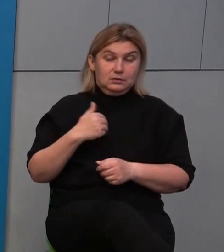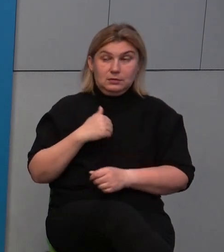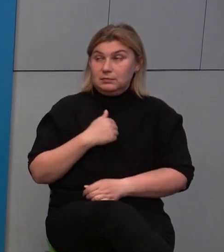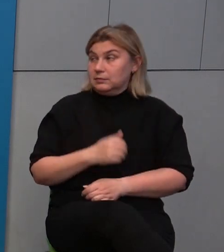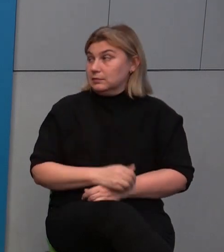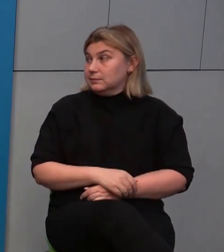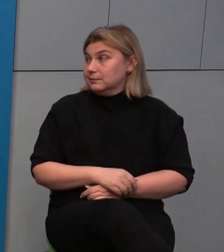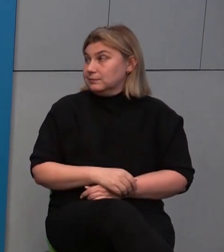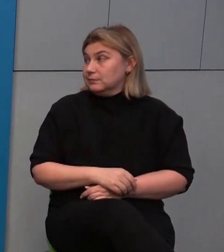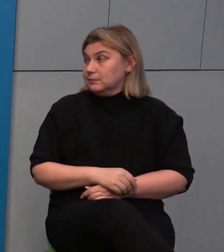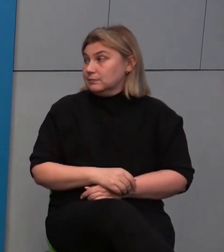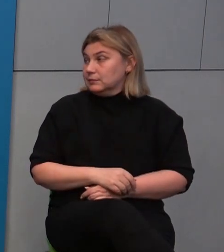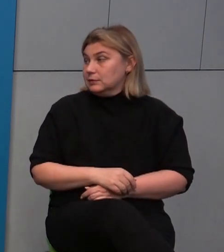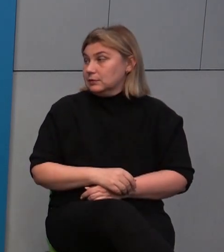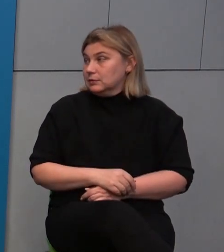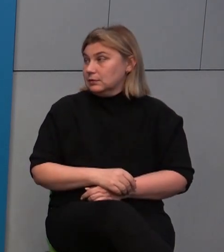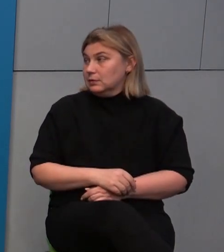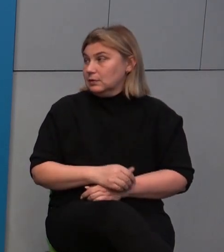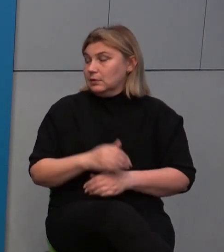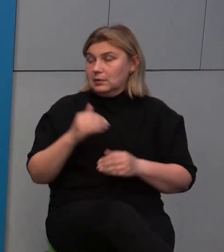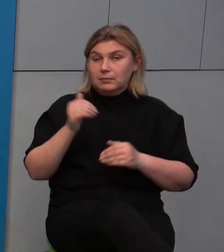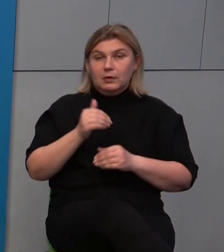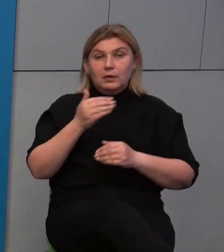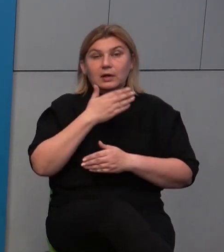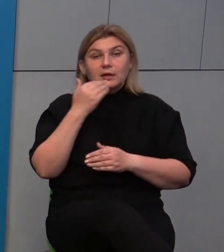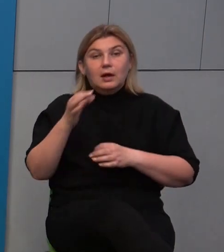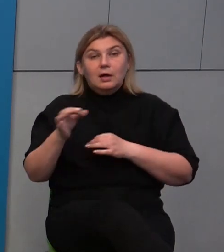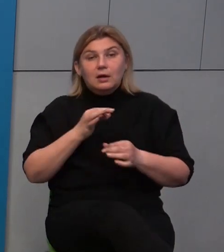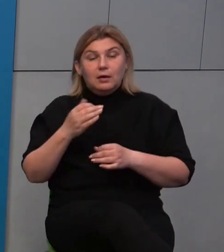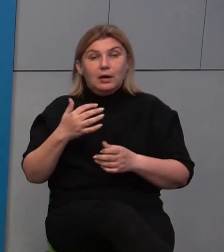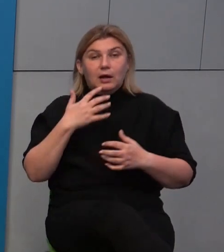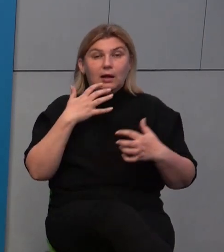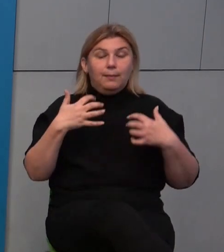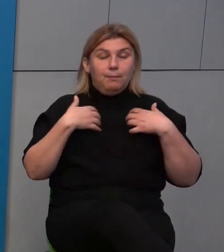Może nie ma historii, proszę państwa, może są tylko biografie po prostu.